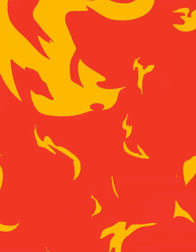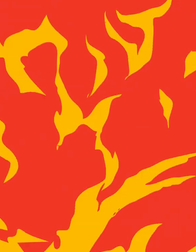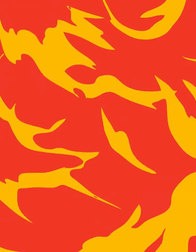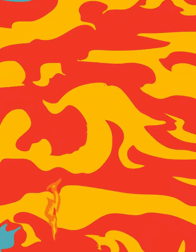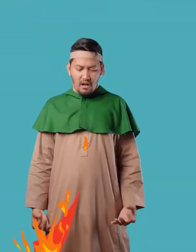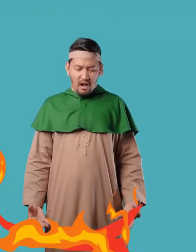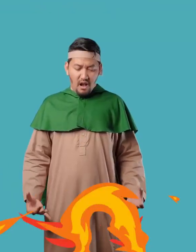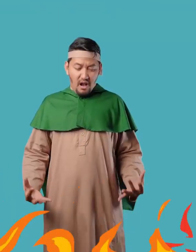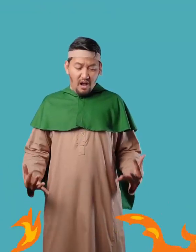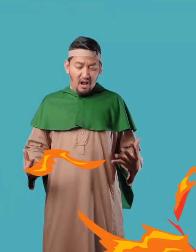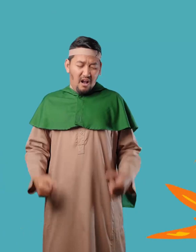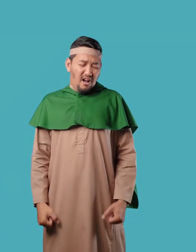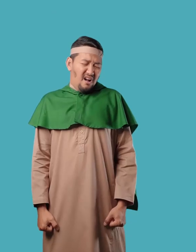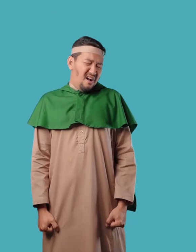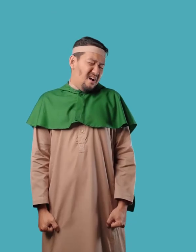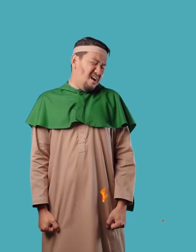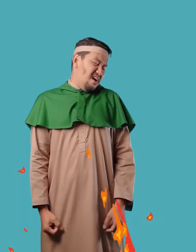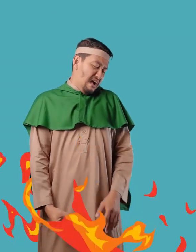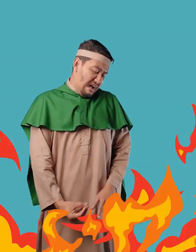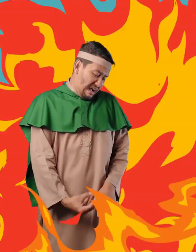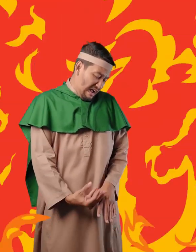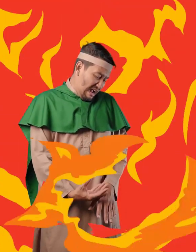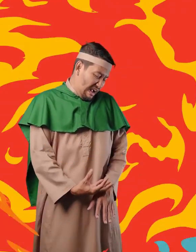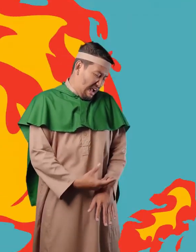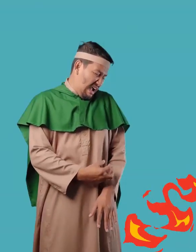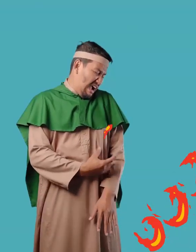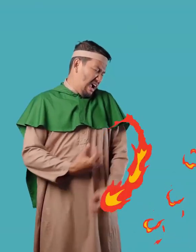Saat itu juga Allah menurunkan mukzizatnya